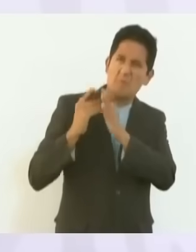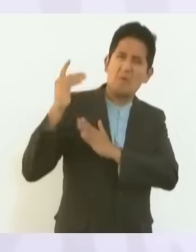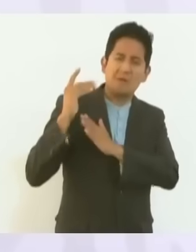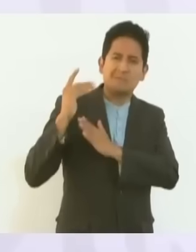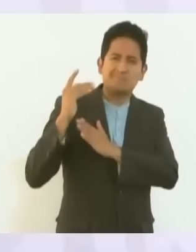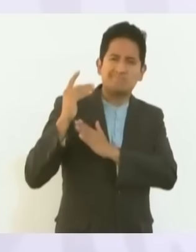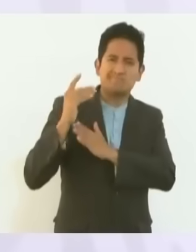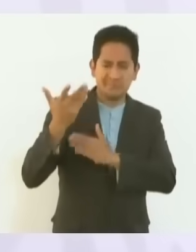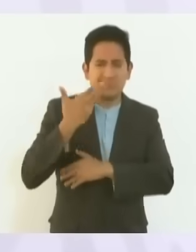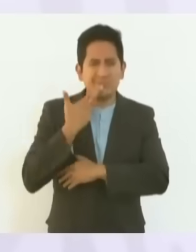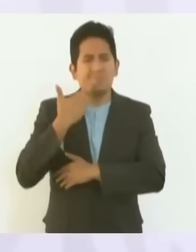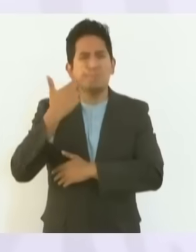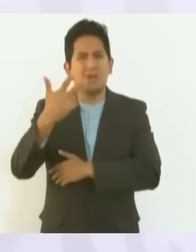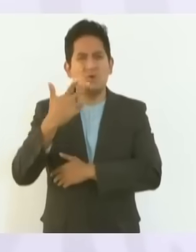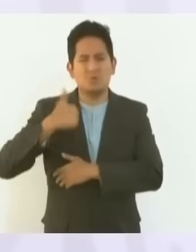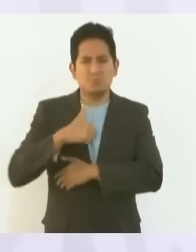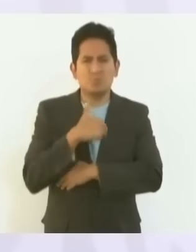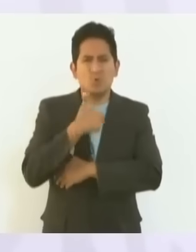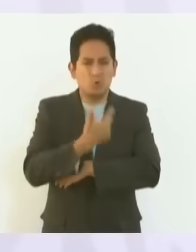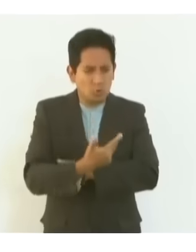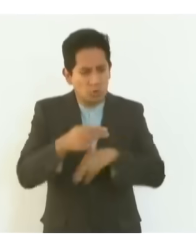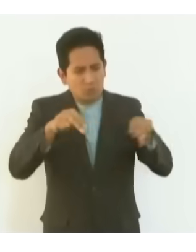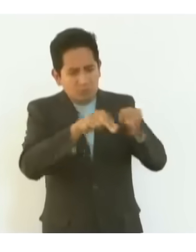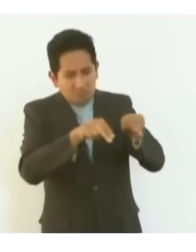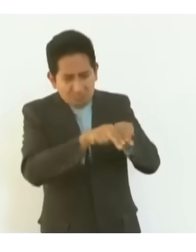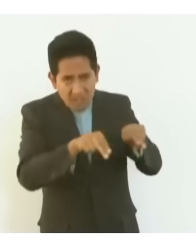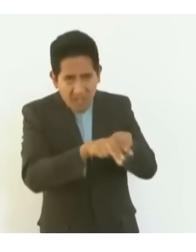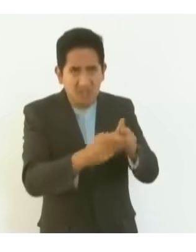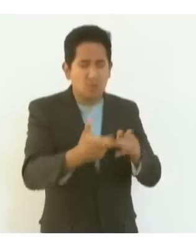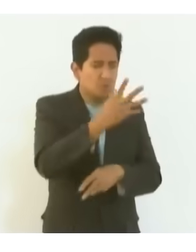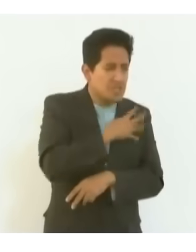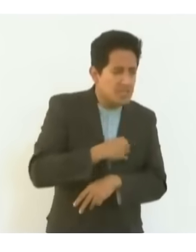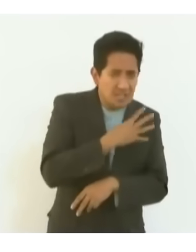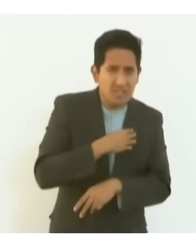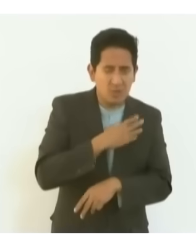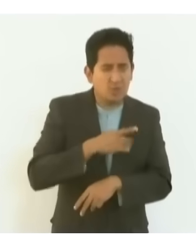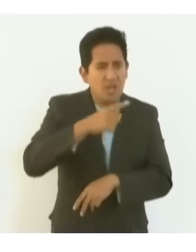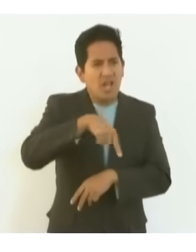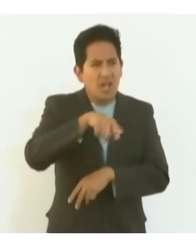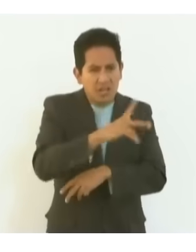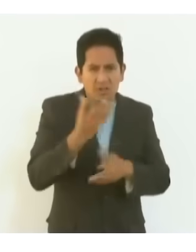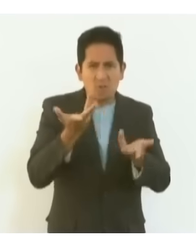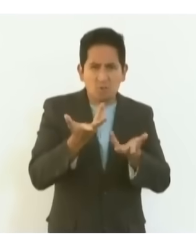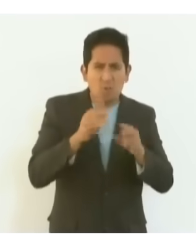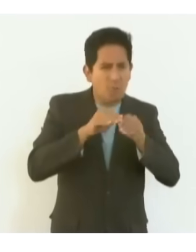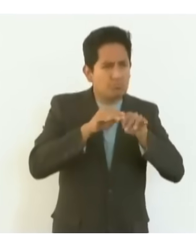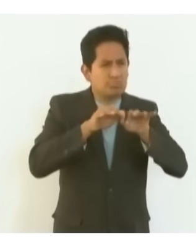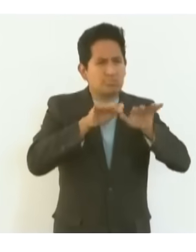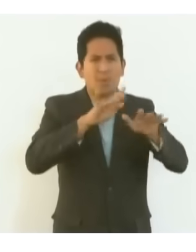que nuestros hijos, hijas, nietos y nietas hablen de este programa como algo indispensable que se